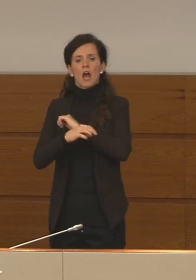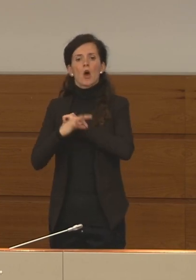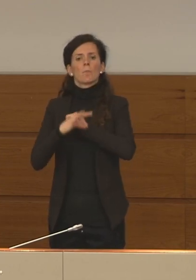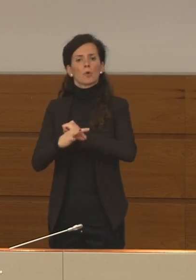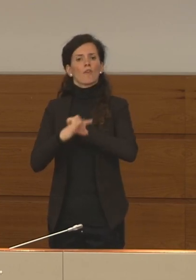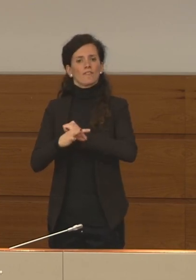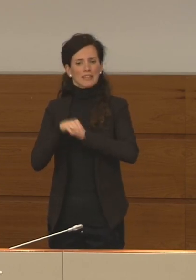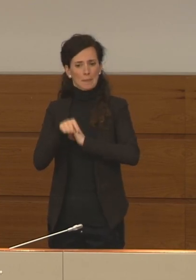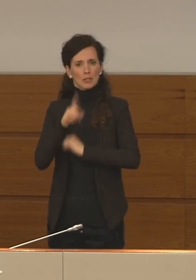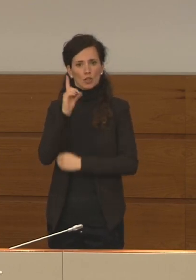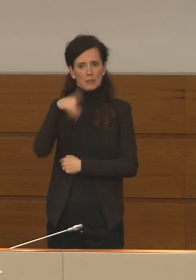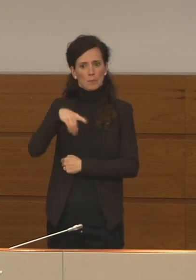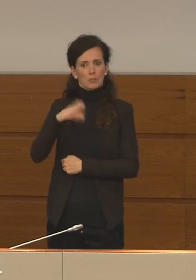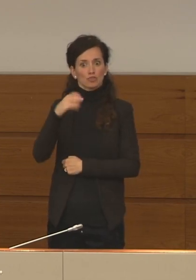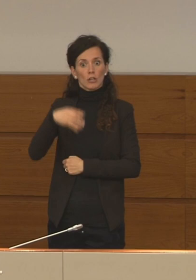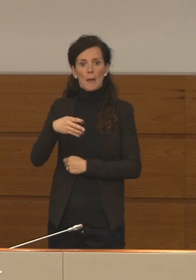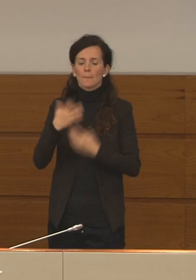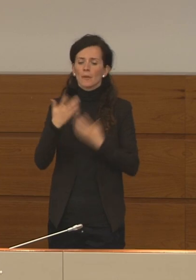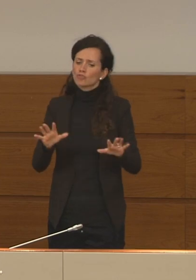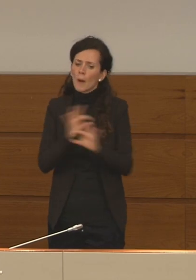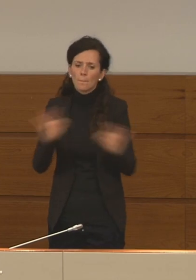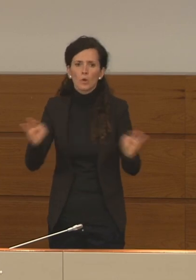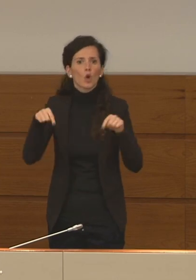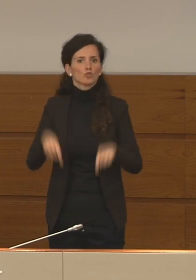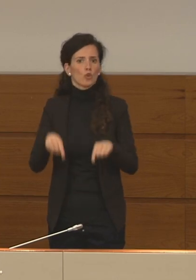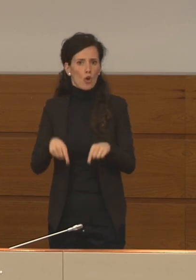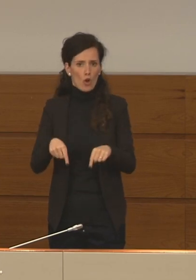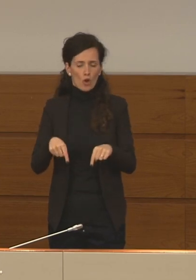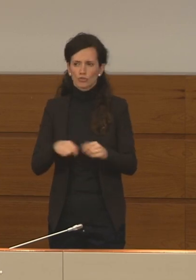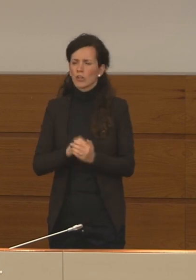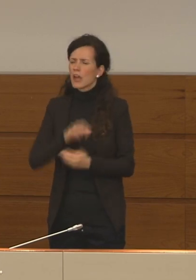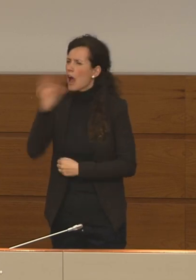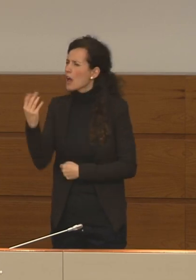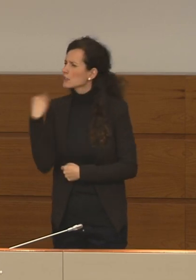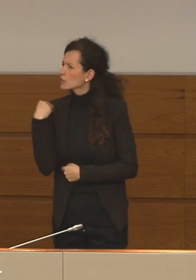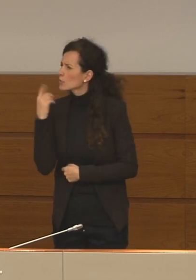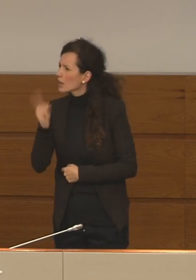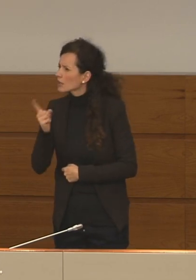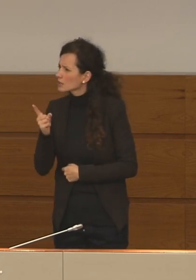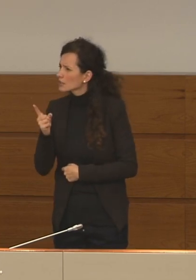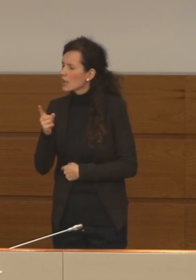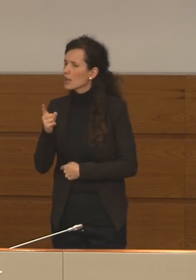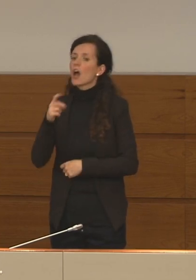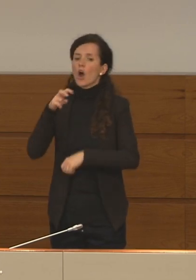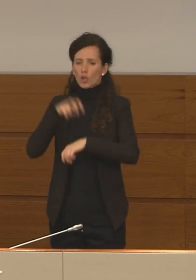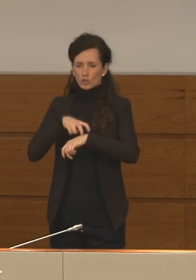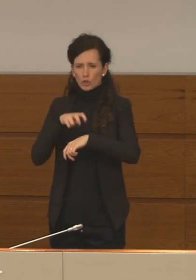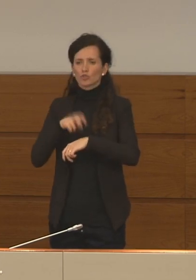auspicabilmente già in giornata.